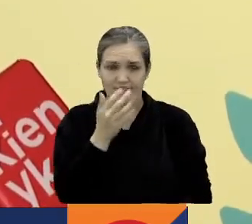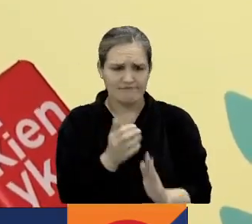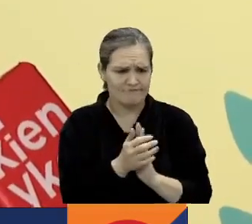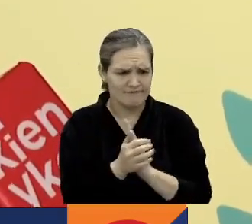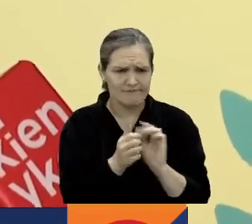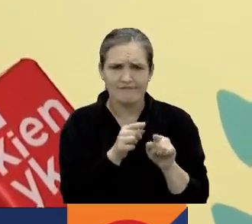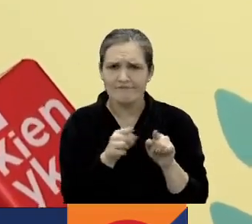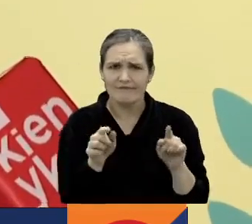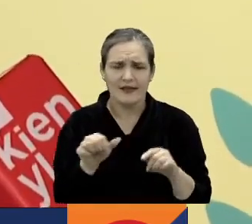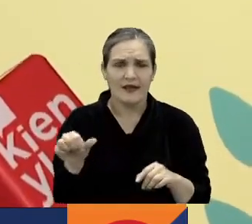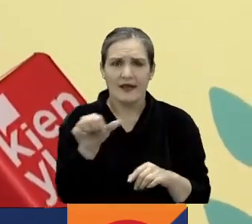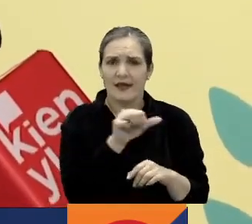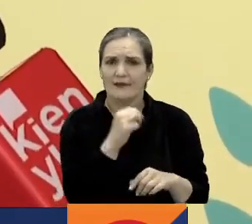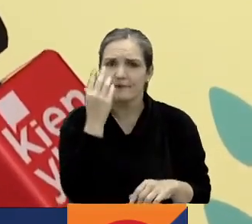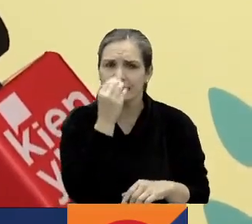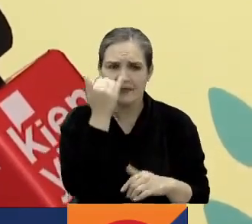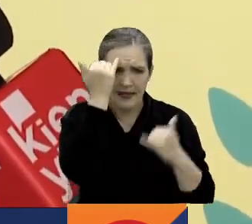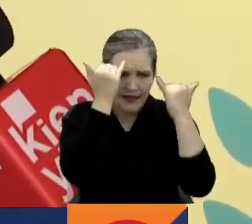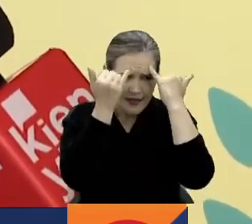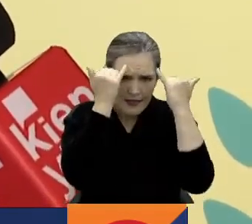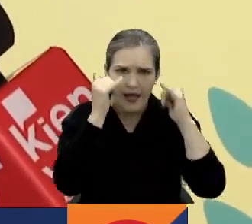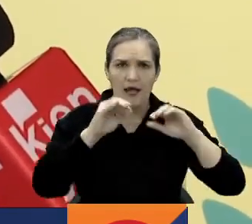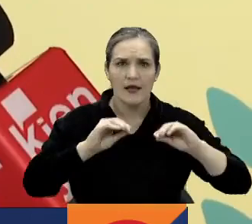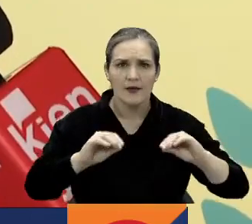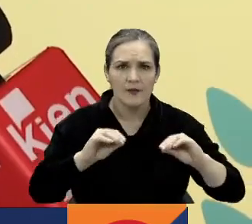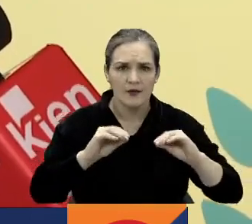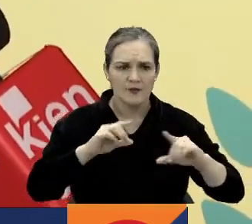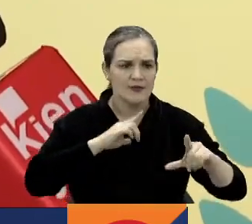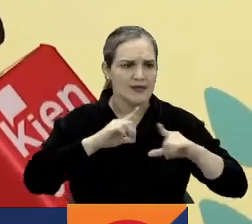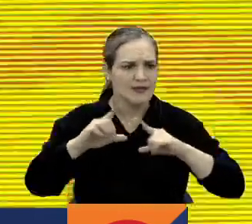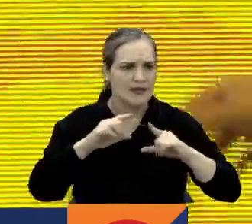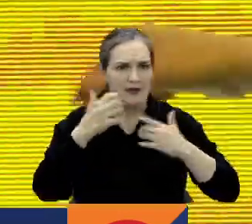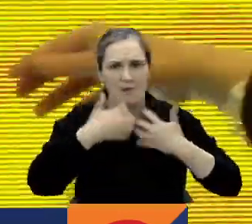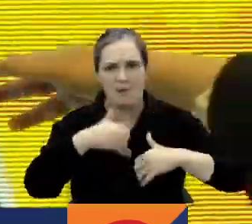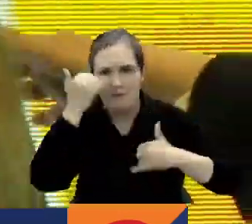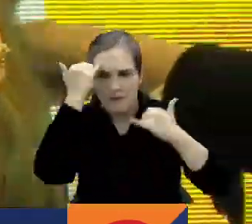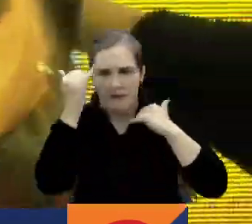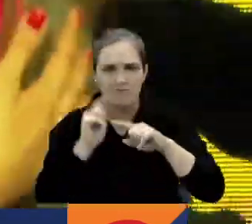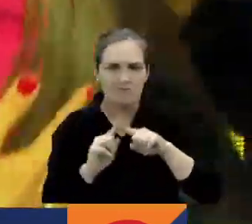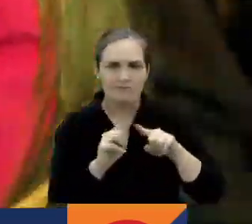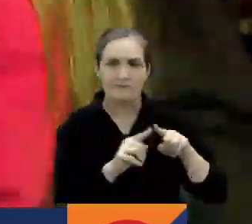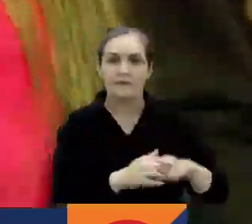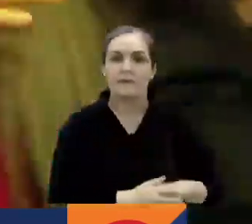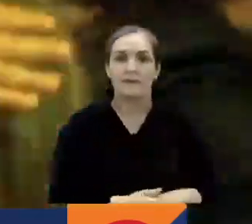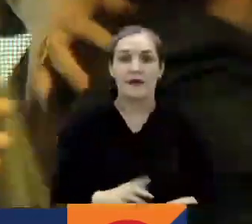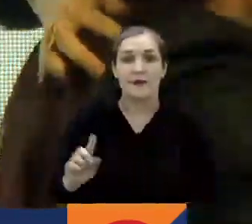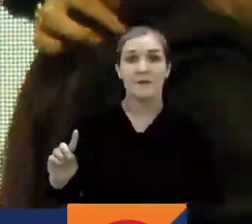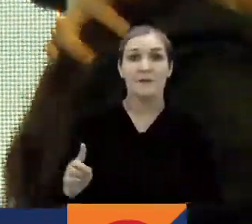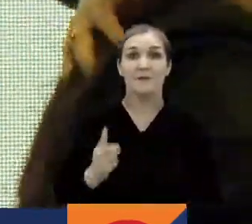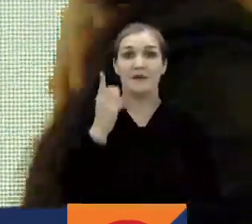TODO COMENZó CON ELLA, COMO UN SUEñO Y HOY NOS